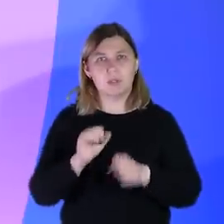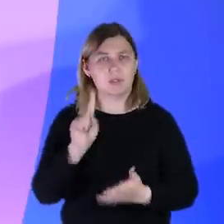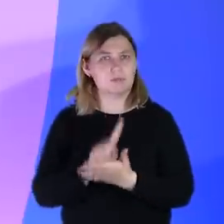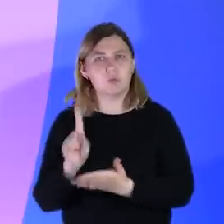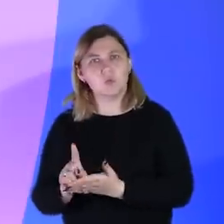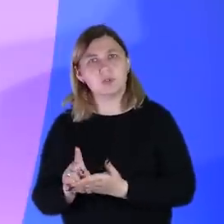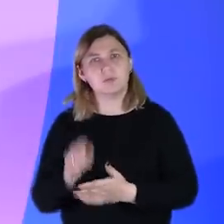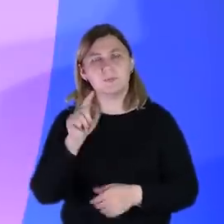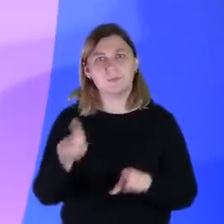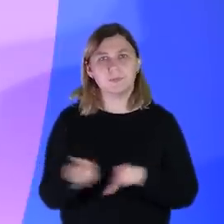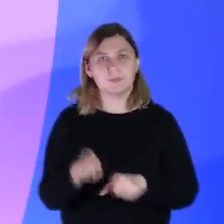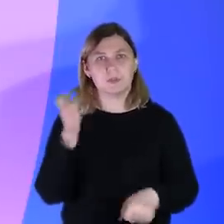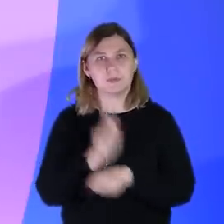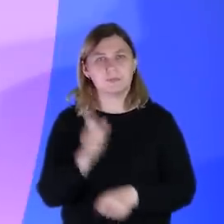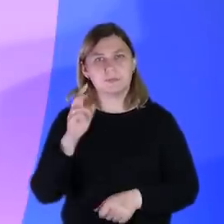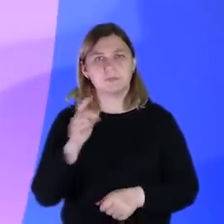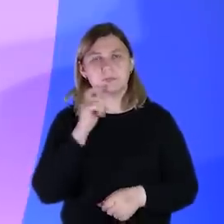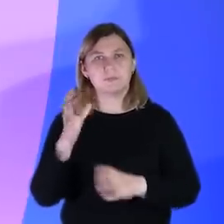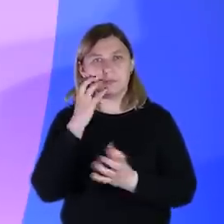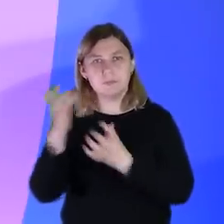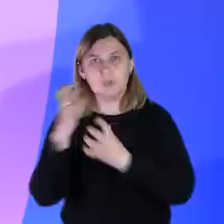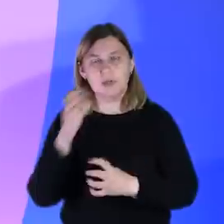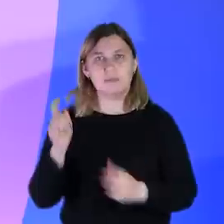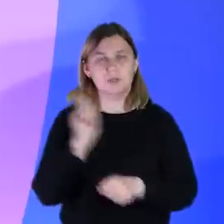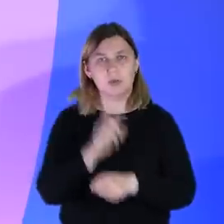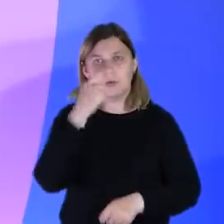polskiego wywiadu i kontrwywiadu przeciwko Związkowi Radzieckiemu. Natomiast,